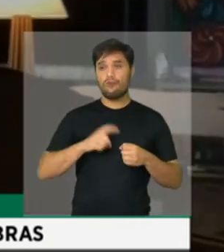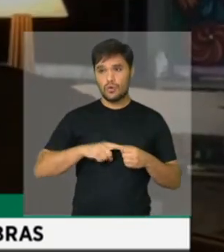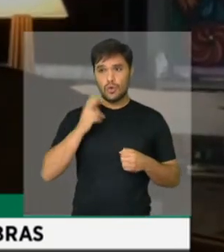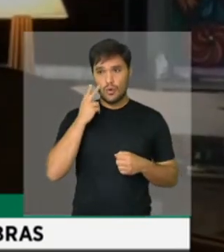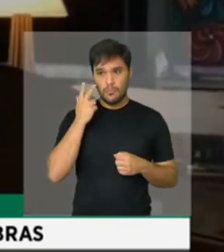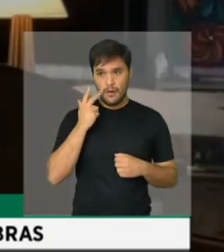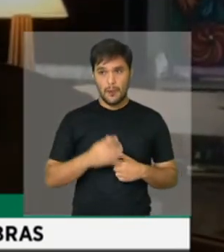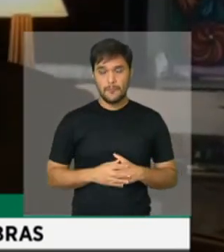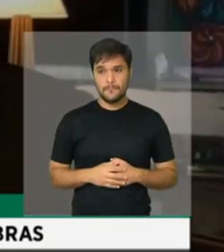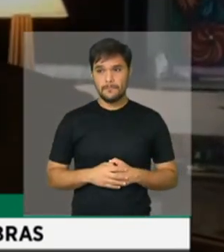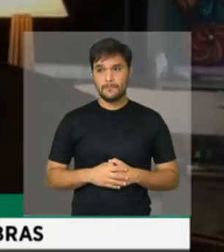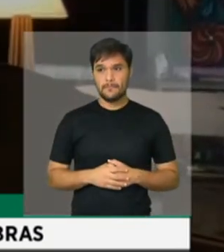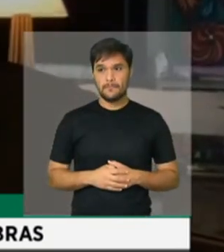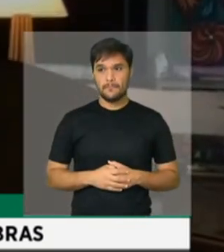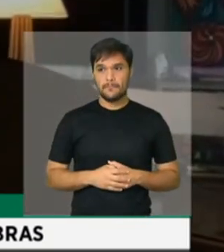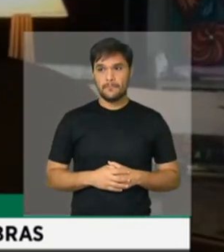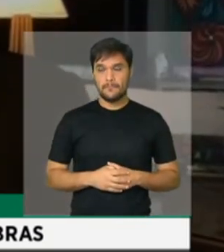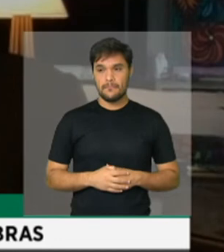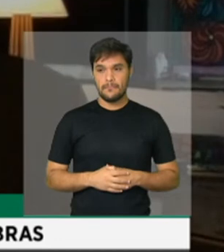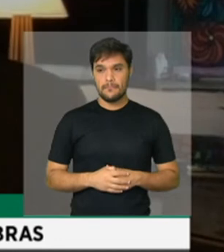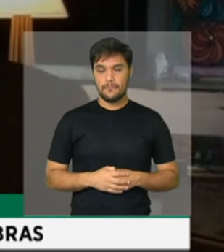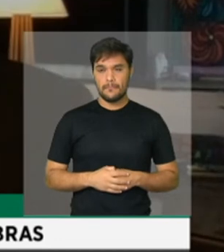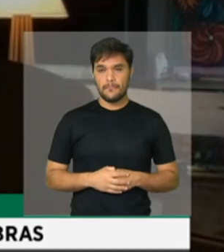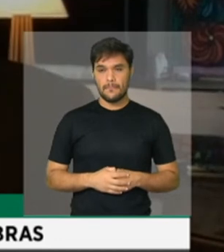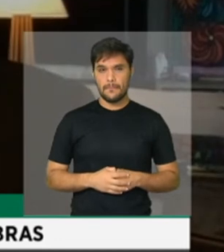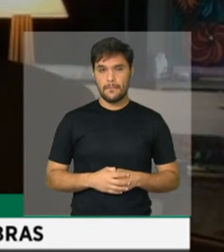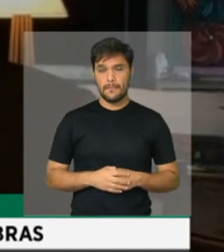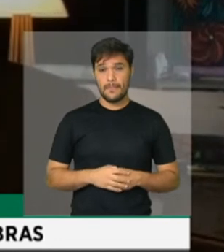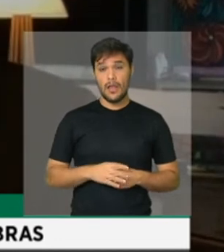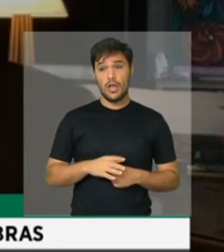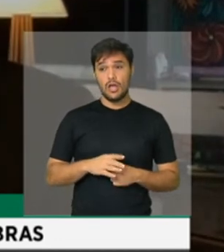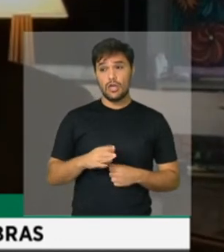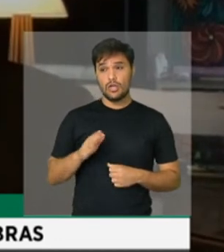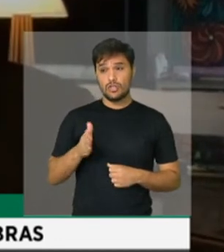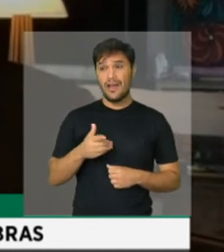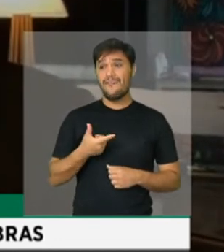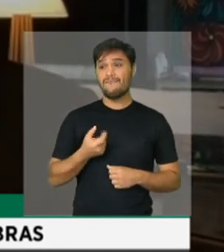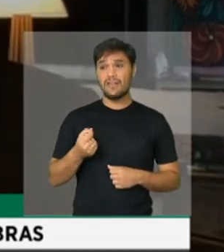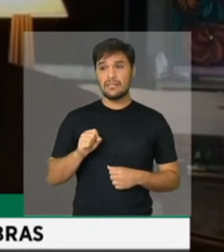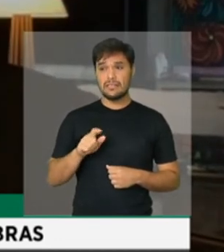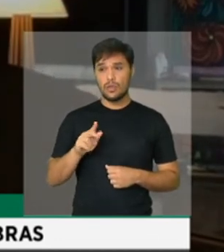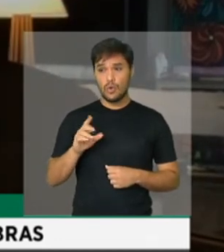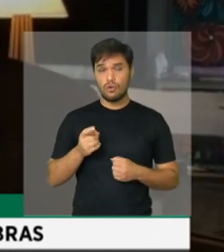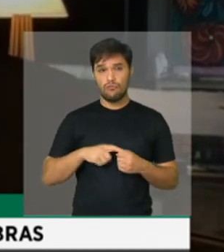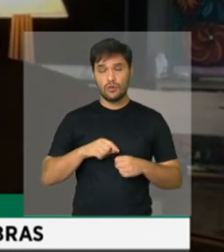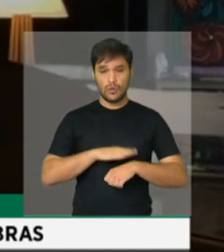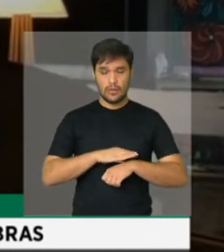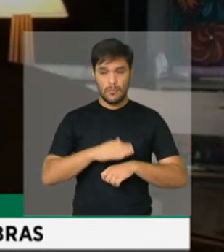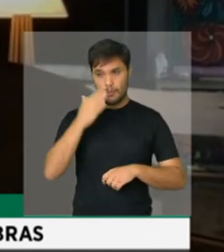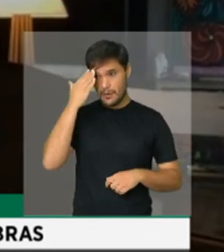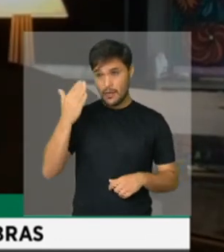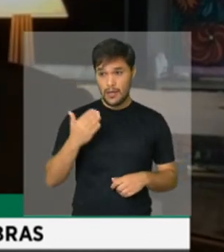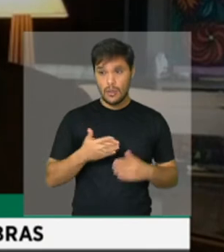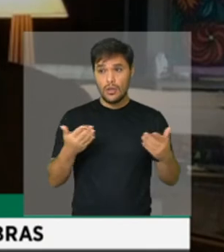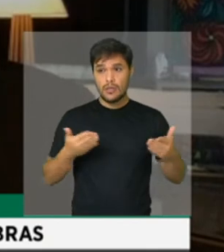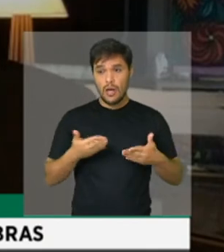OUVINDO. AGORA SIM. -- [DEP. WOLNEY QUEIROZ]: MEU SOM ESTAVA ABERTO DESDE O PRINCÍPIO, E JÁ SE PASSARAM 20 SEGUNDOS. OBRIGADO PELA RECONSTITUIÇÃO DO TEMPO.